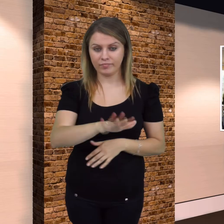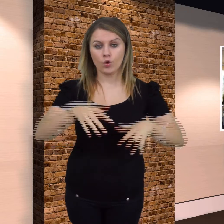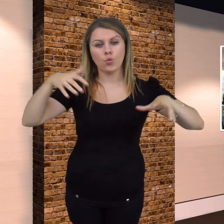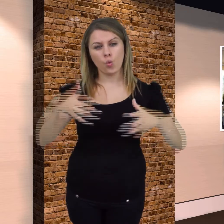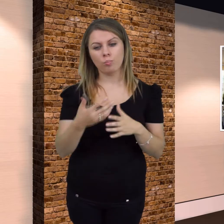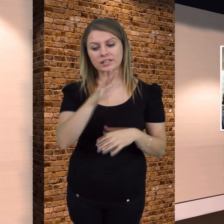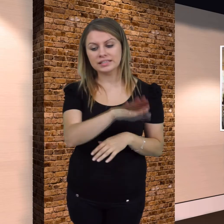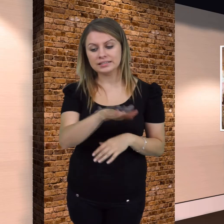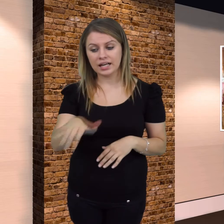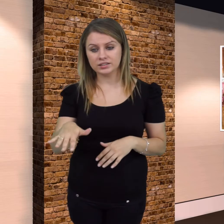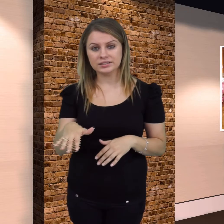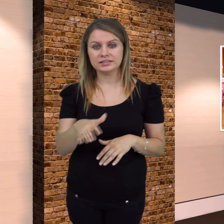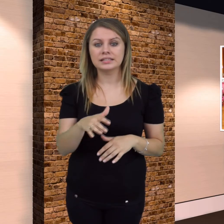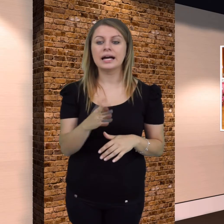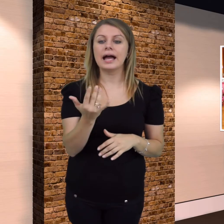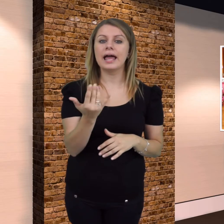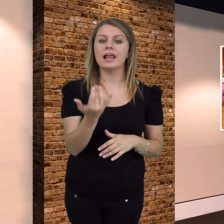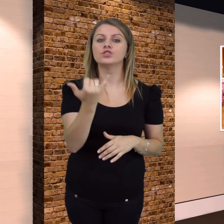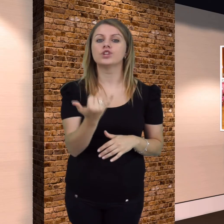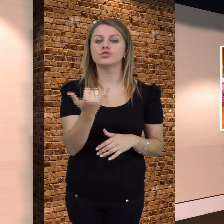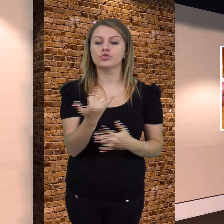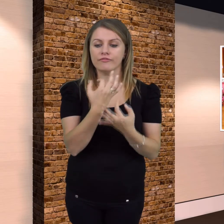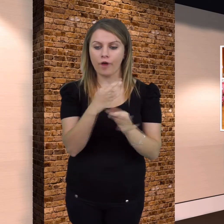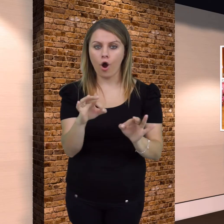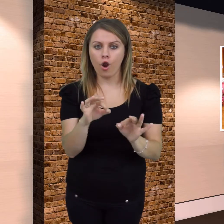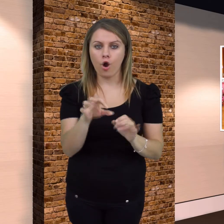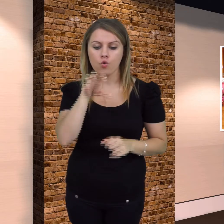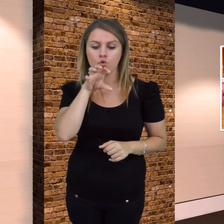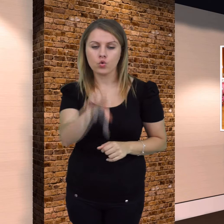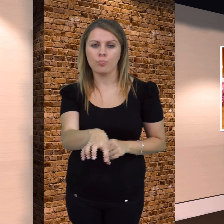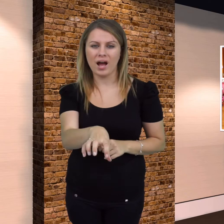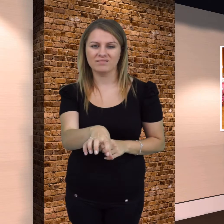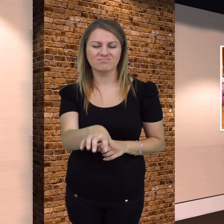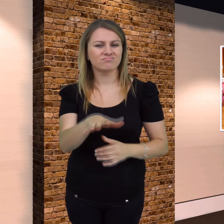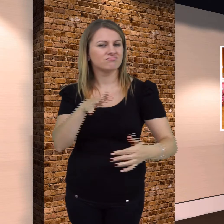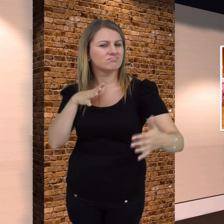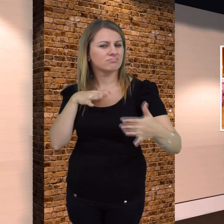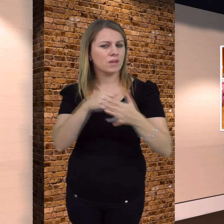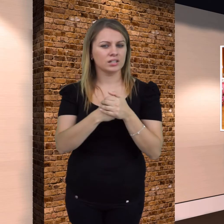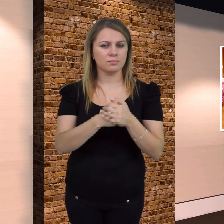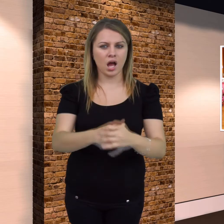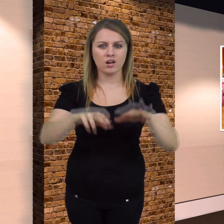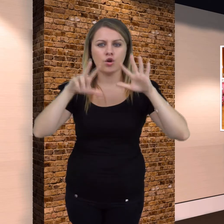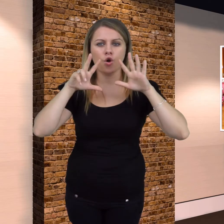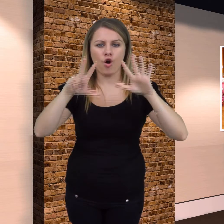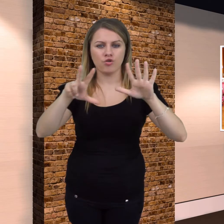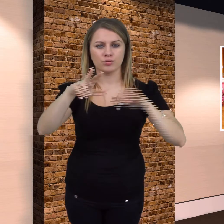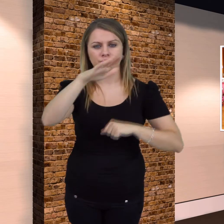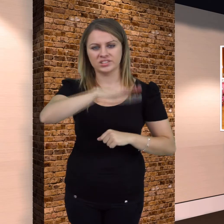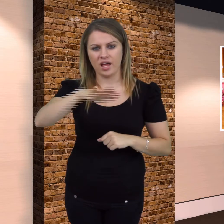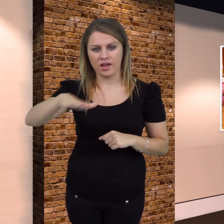W klubie dziecięcym grupa może liczyć maksymalnie 8 dzieci na jedną opiekunkę.